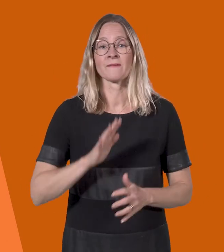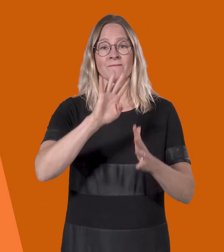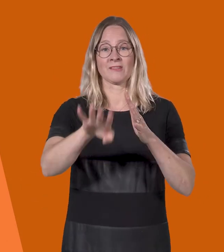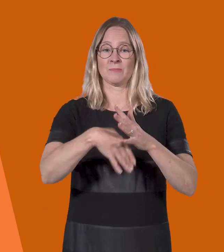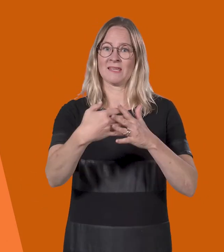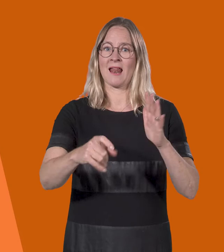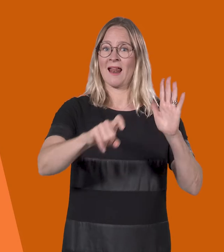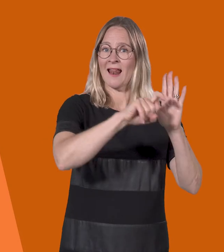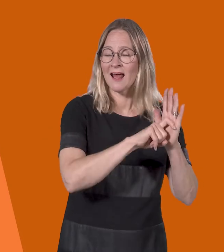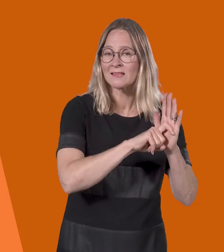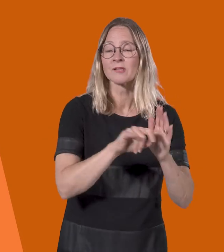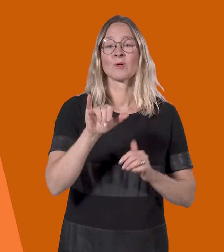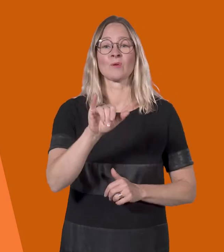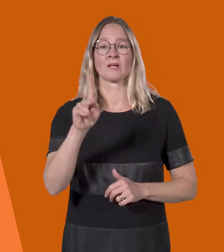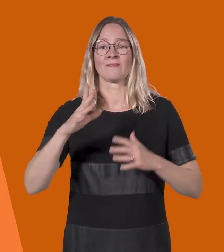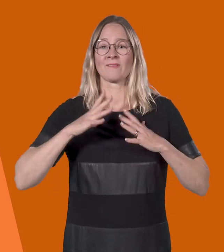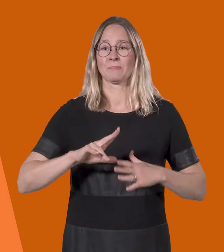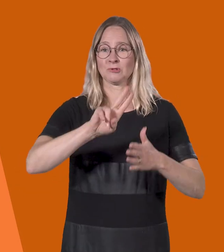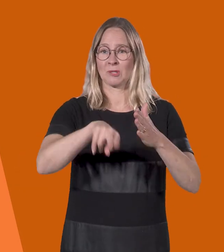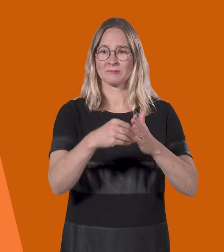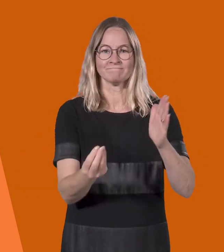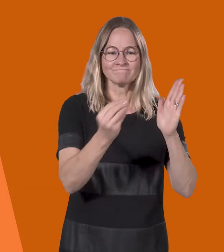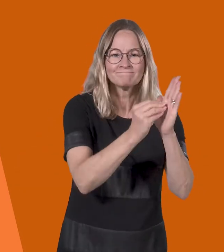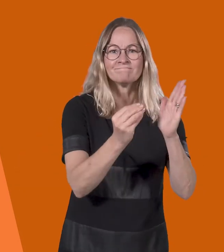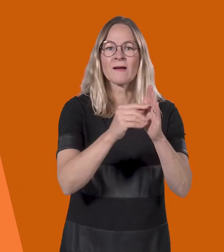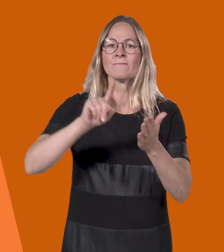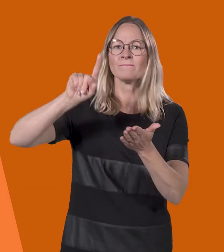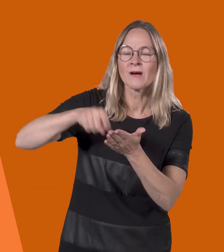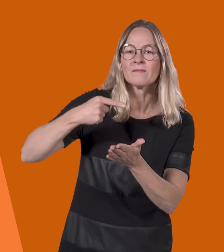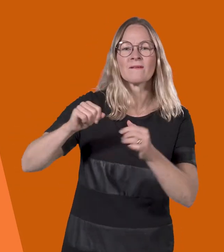Viittomakielilaissa ja YK:n vammais- sopimuksessa säädetyt velvoitteet -